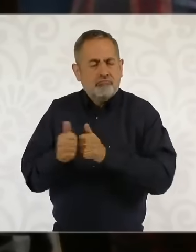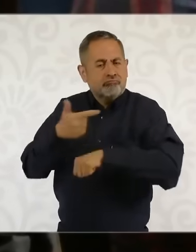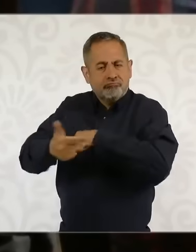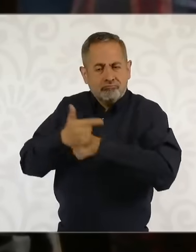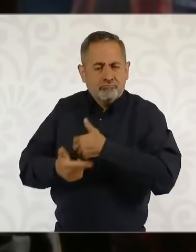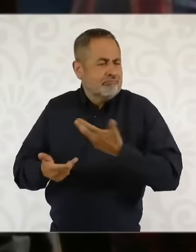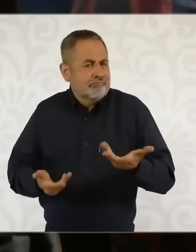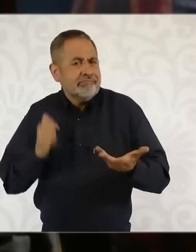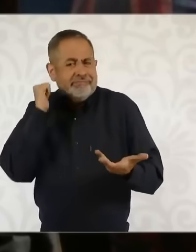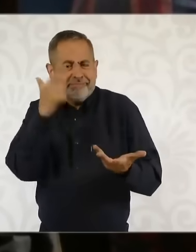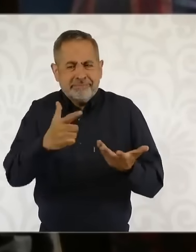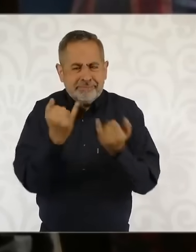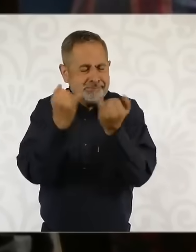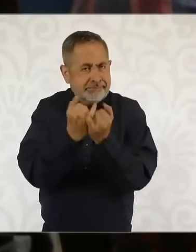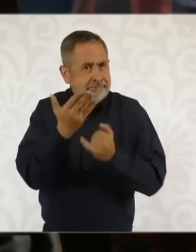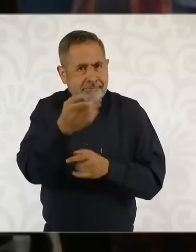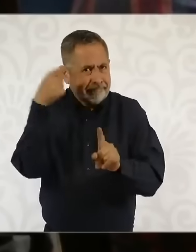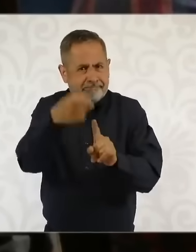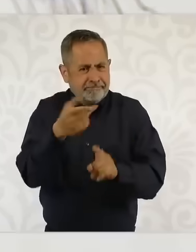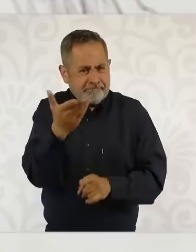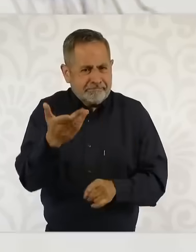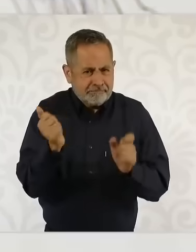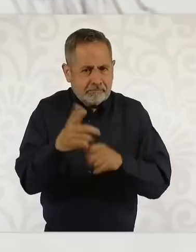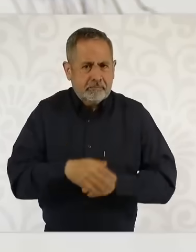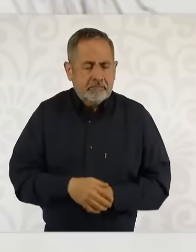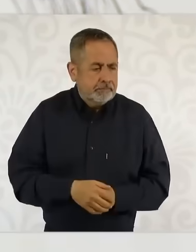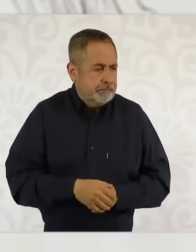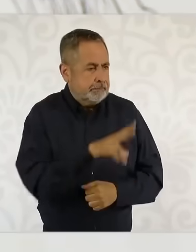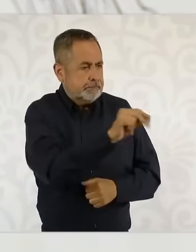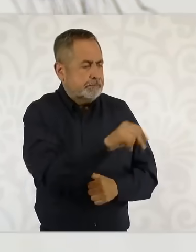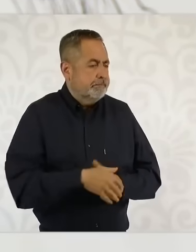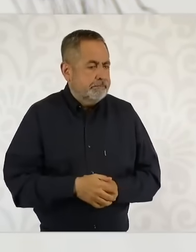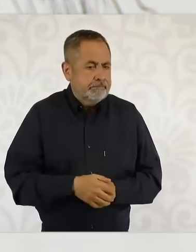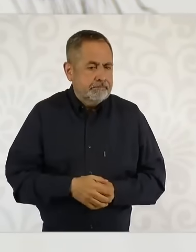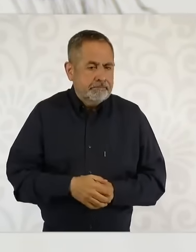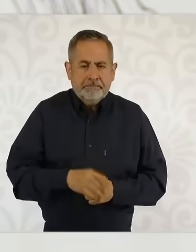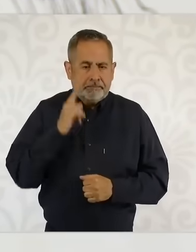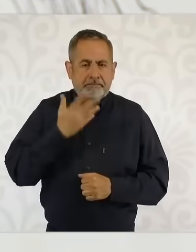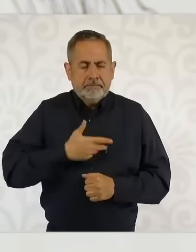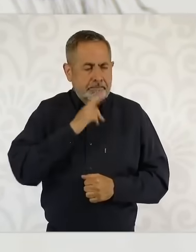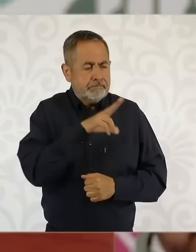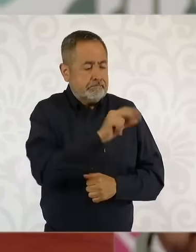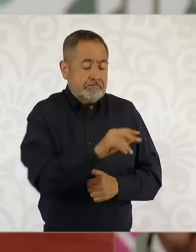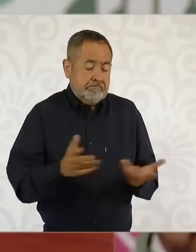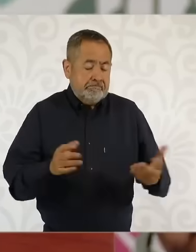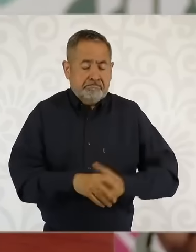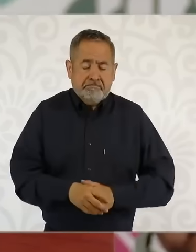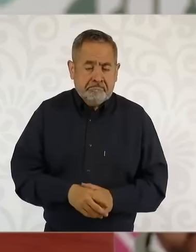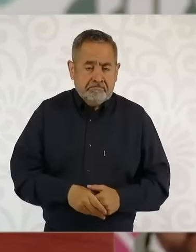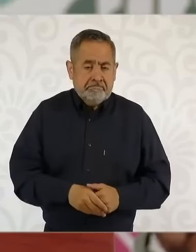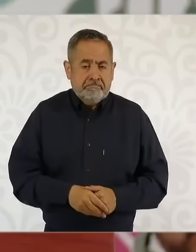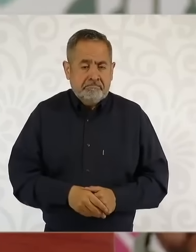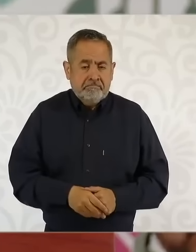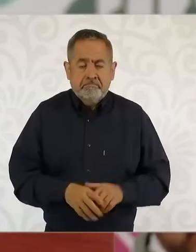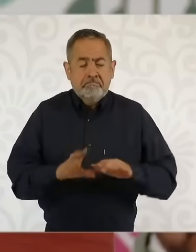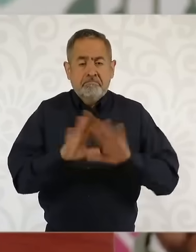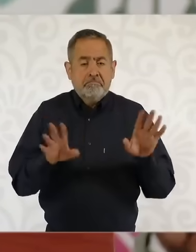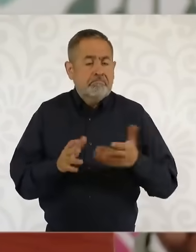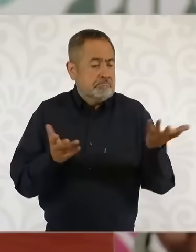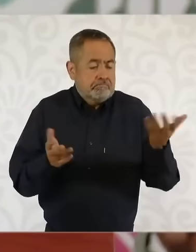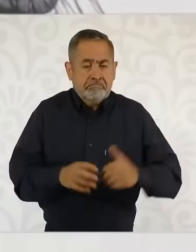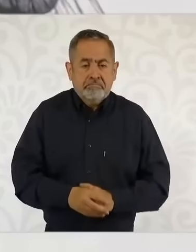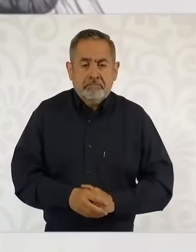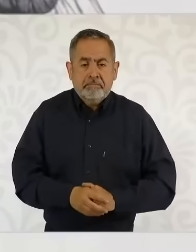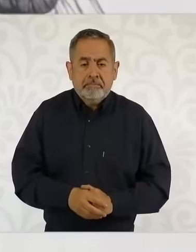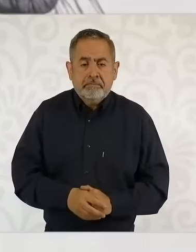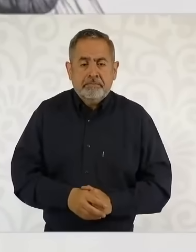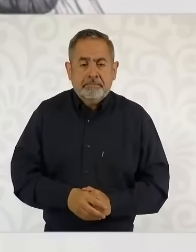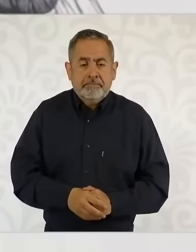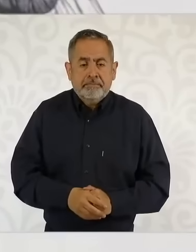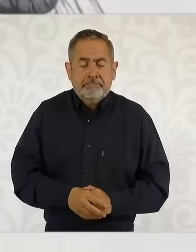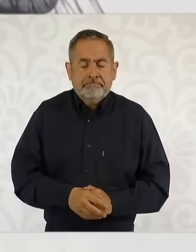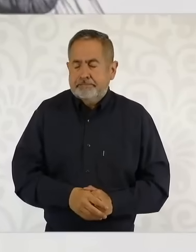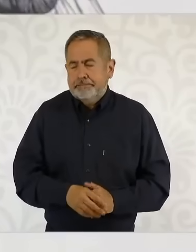eh saber si le pidió algo en particular ¿no ya por cierto que ya se ya parece este no sé estas